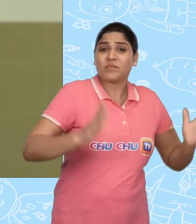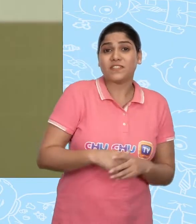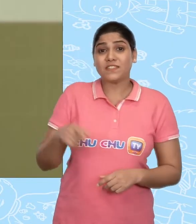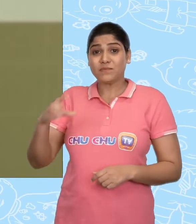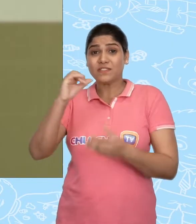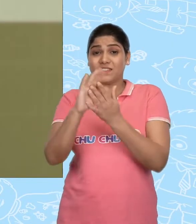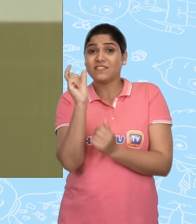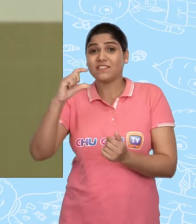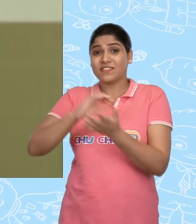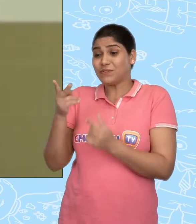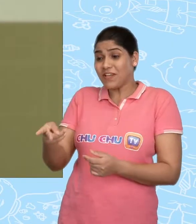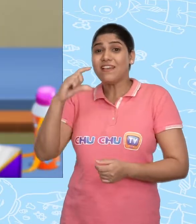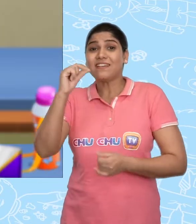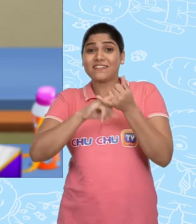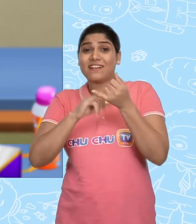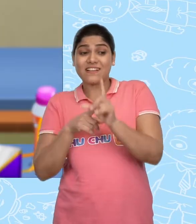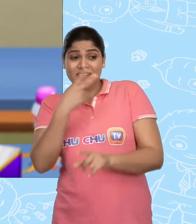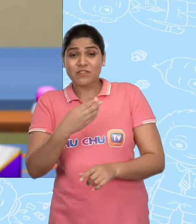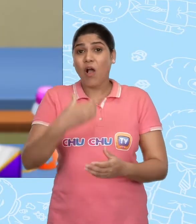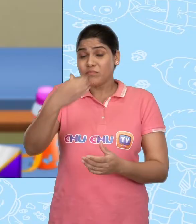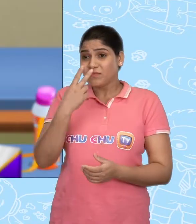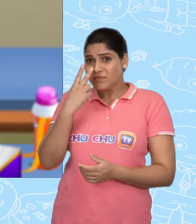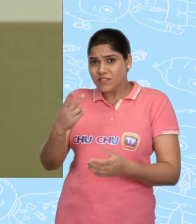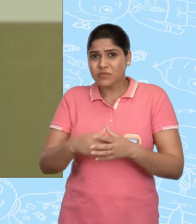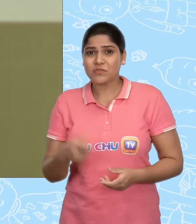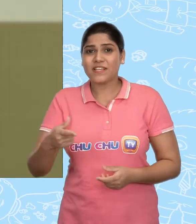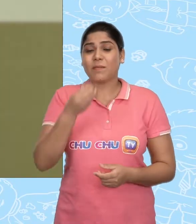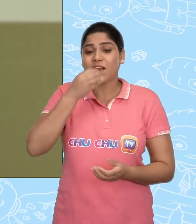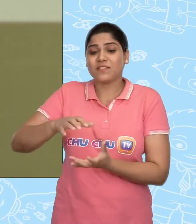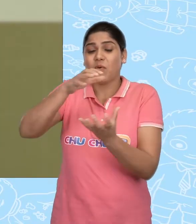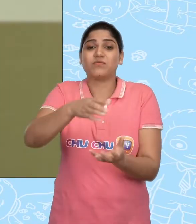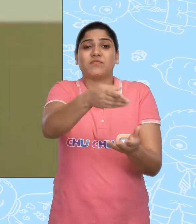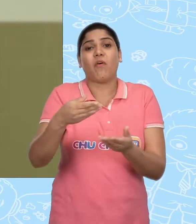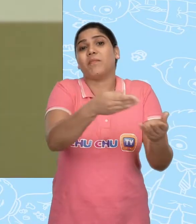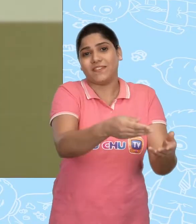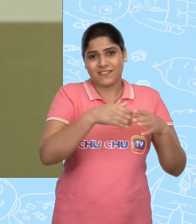जब ChuChu ने Cusslyको pizza को देखते हुए देखा तो उसने अपना lunch box उसकी तरफ बढाया।